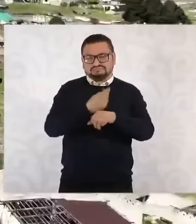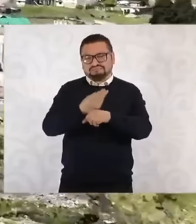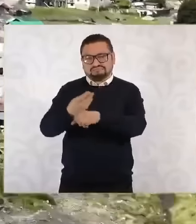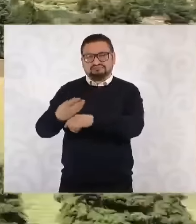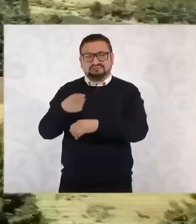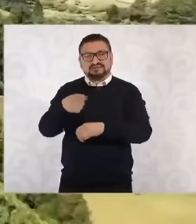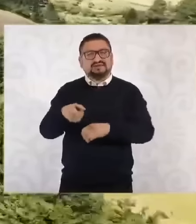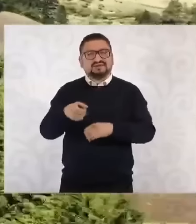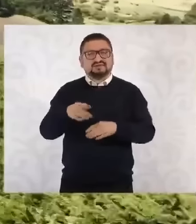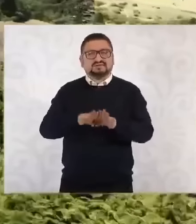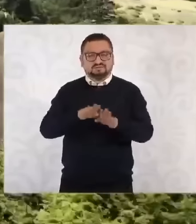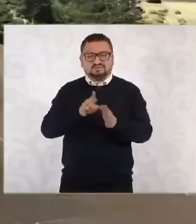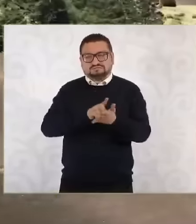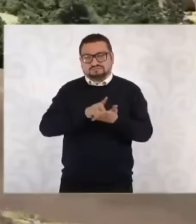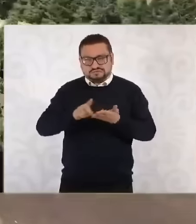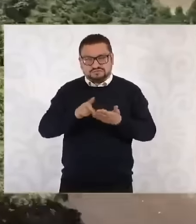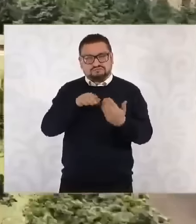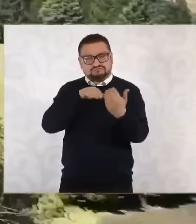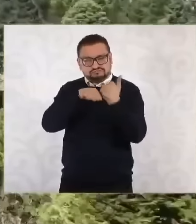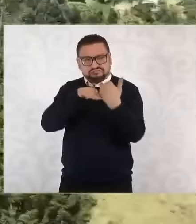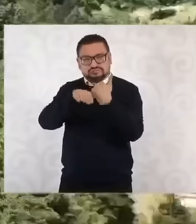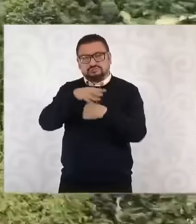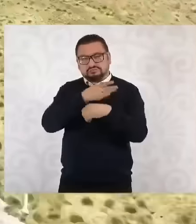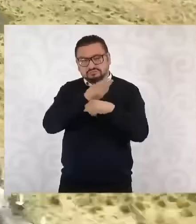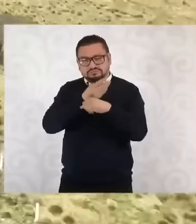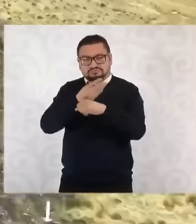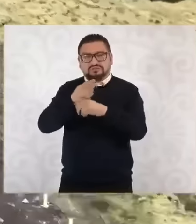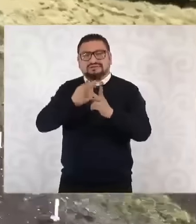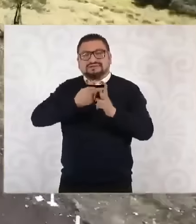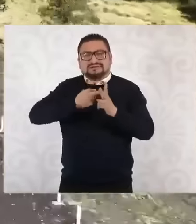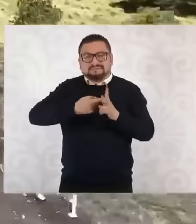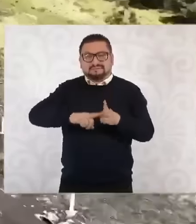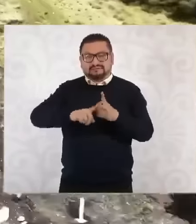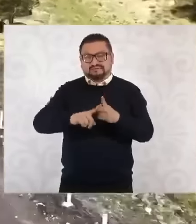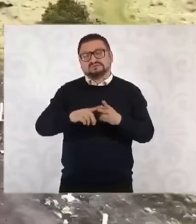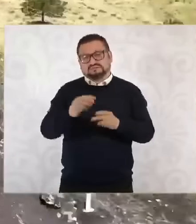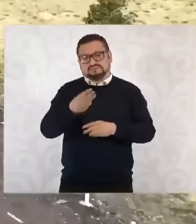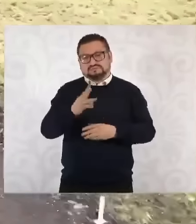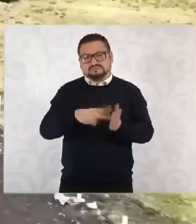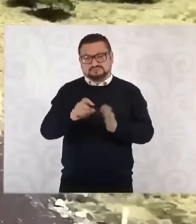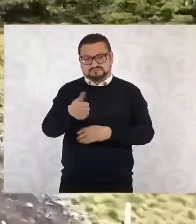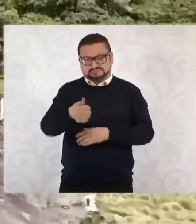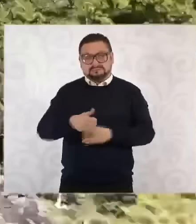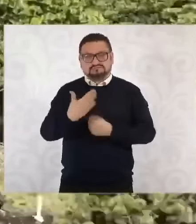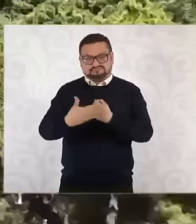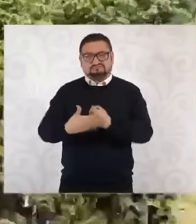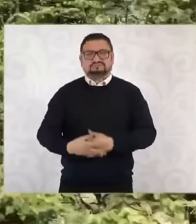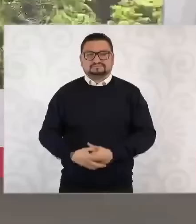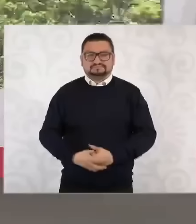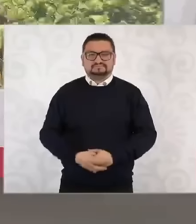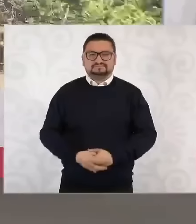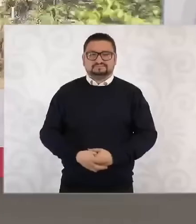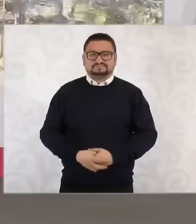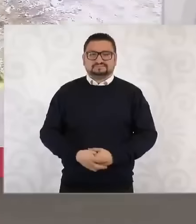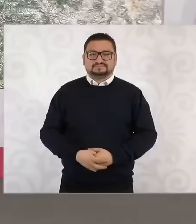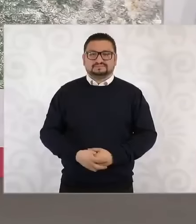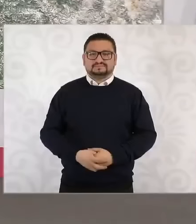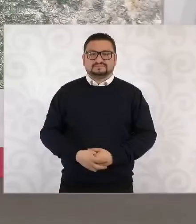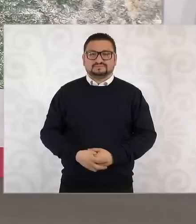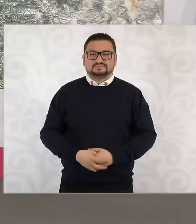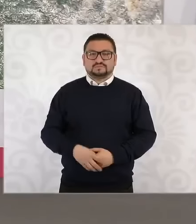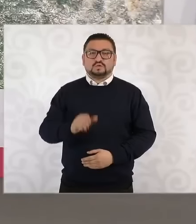liberación de derecho de vía y obra preliminar está iniciando en mayo de 2026. Adelante. Eh,